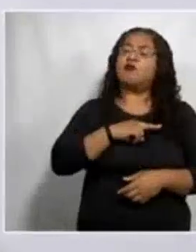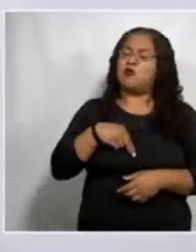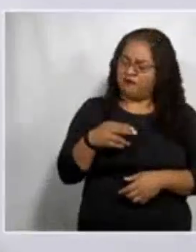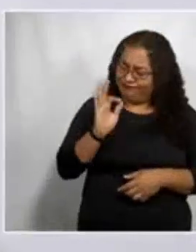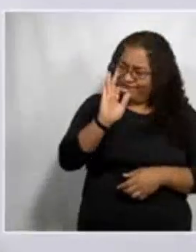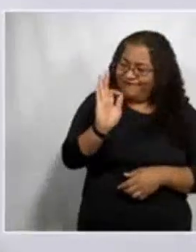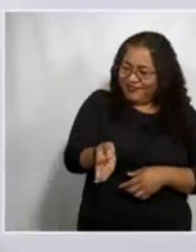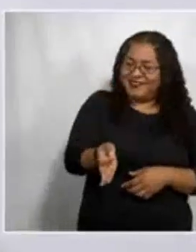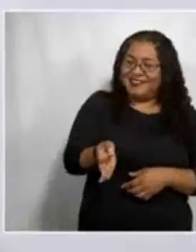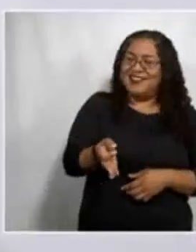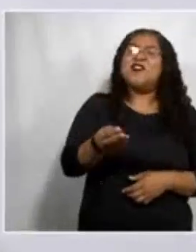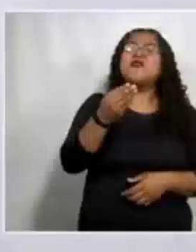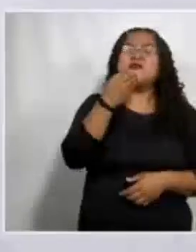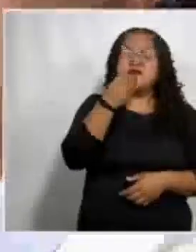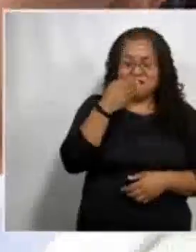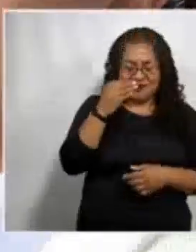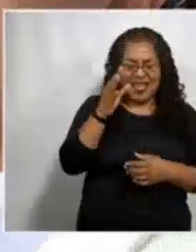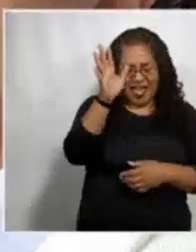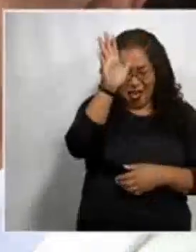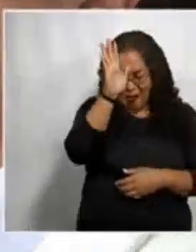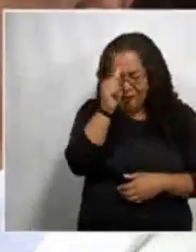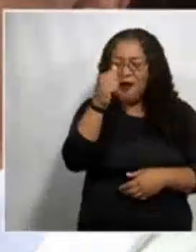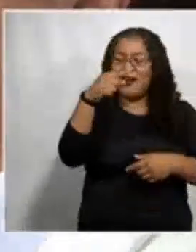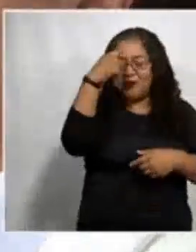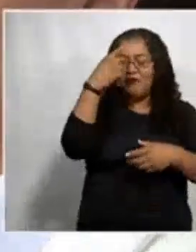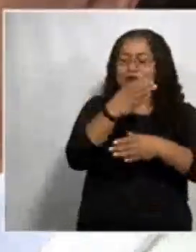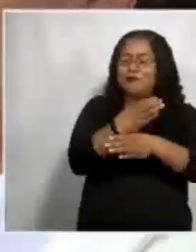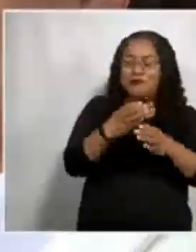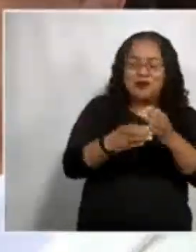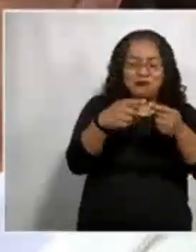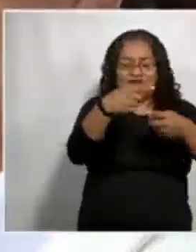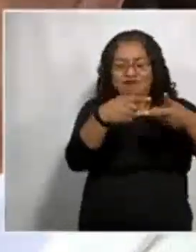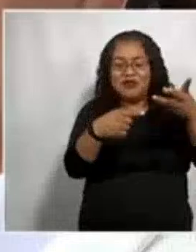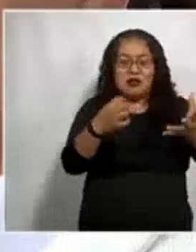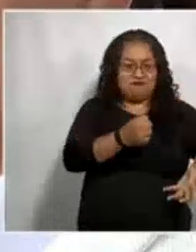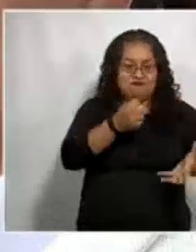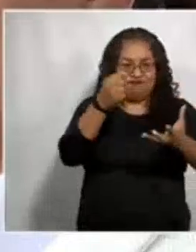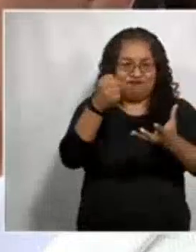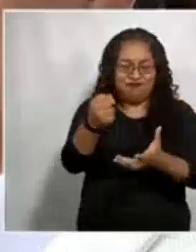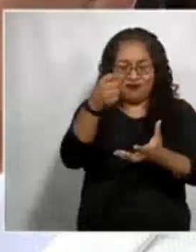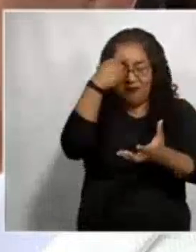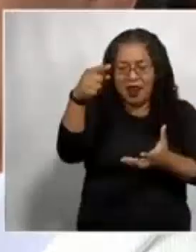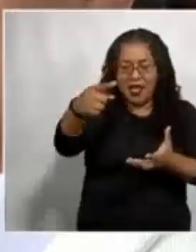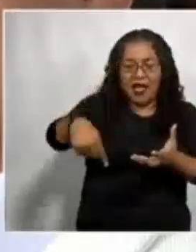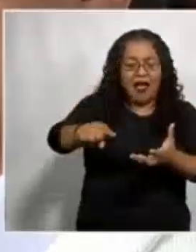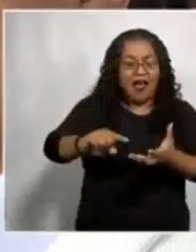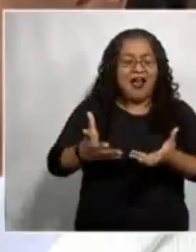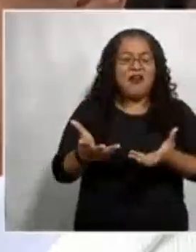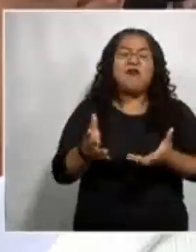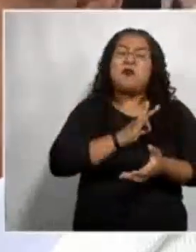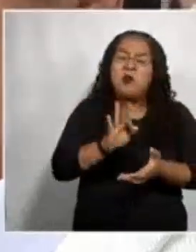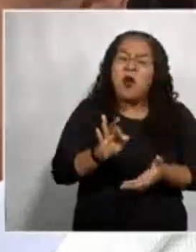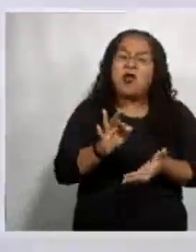porque le dimos recursos al ISE para poder hacer esta transformación.